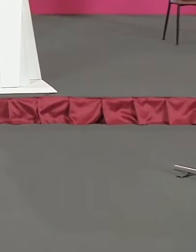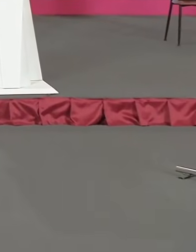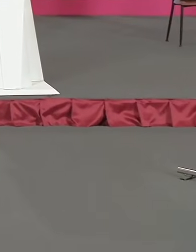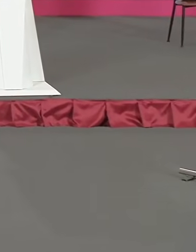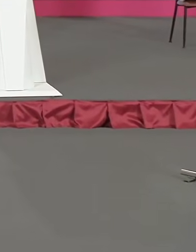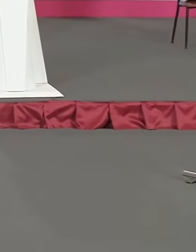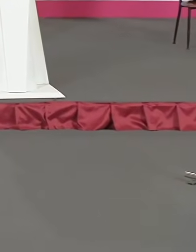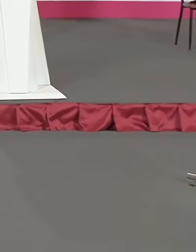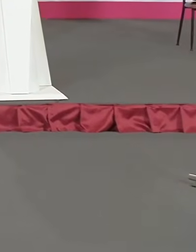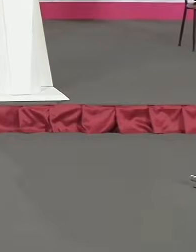de favor.